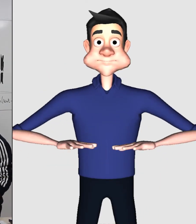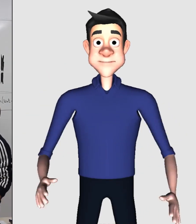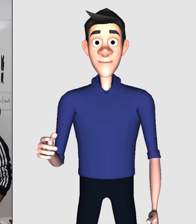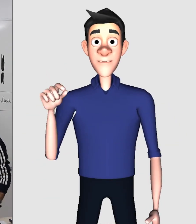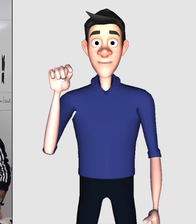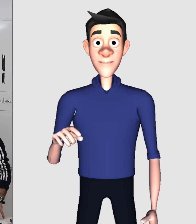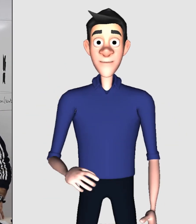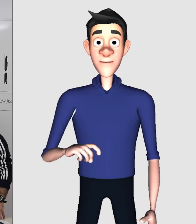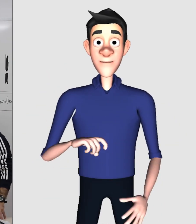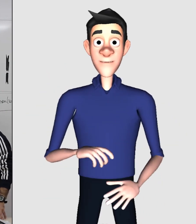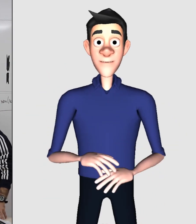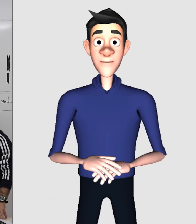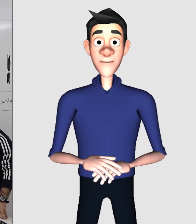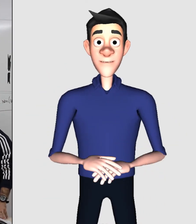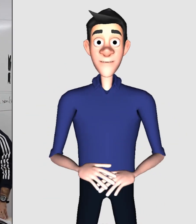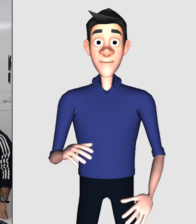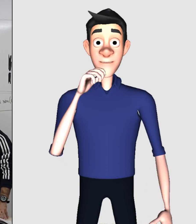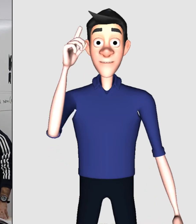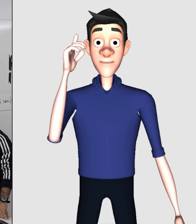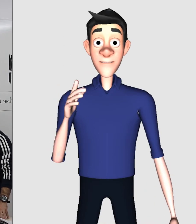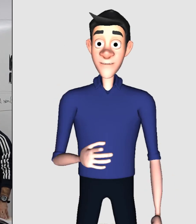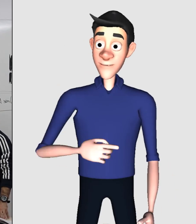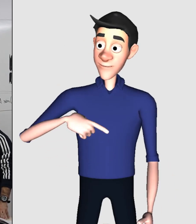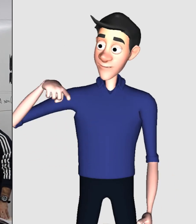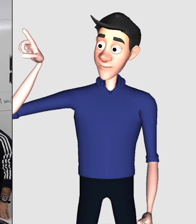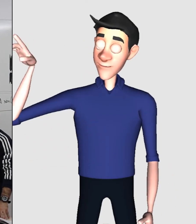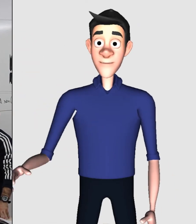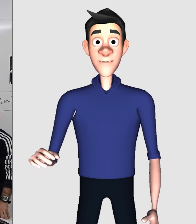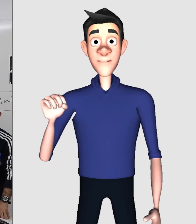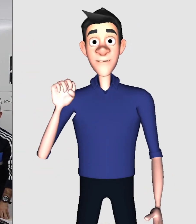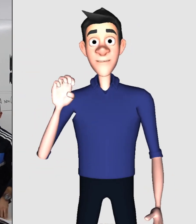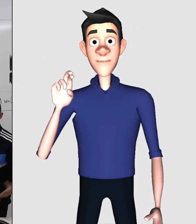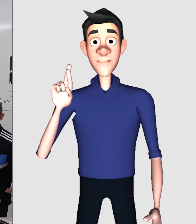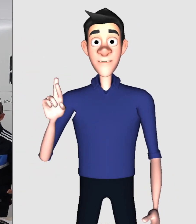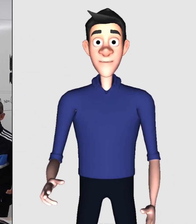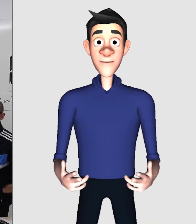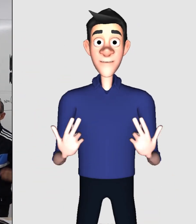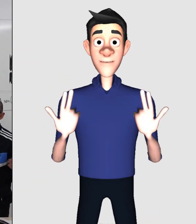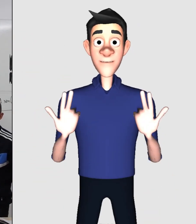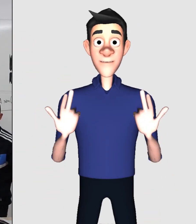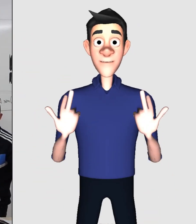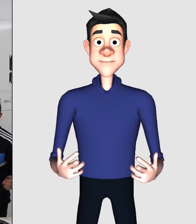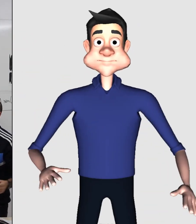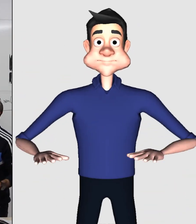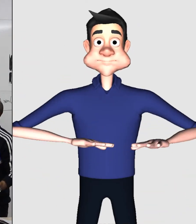A unidade de medida da frequência natural é radiano por segundos